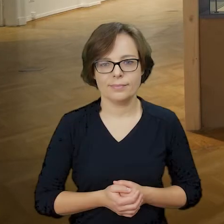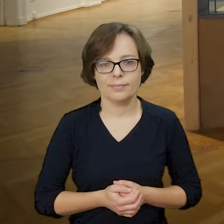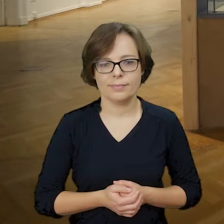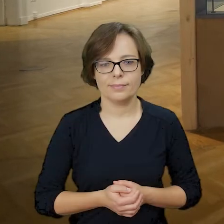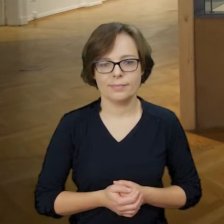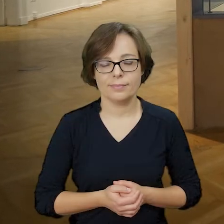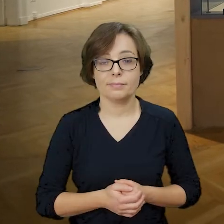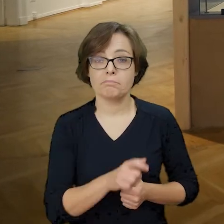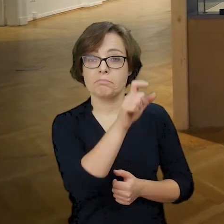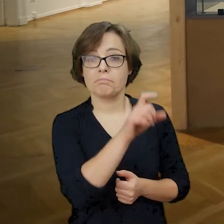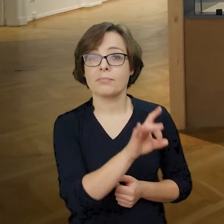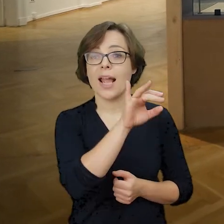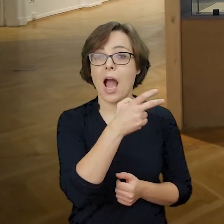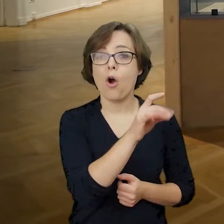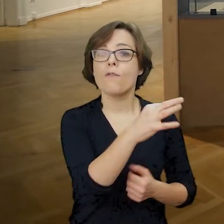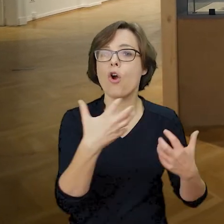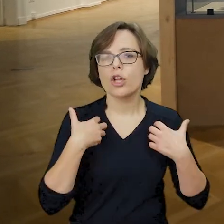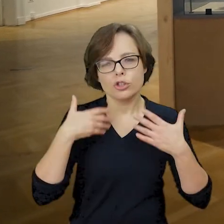Gaon poświęcił życie przede wszystkim studiom nad Torą,